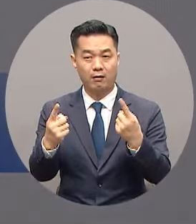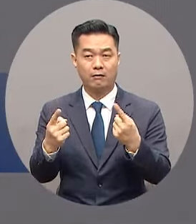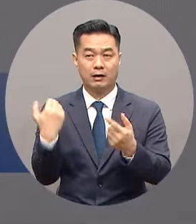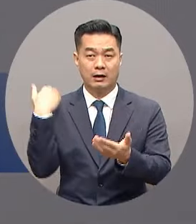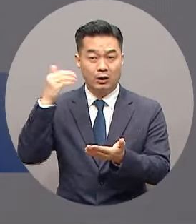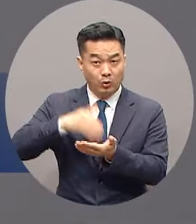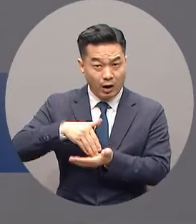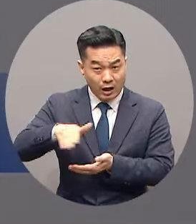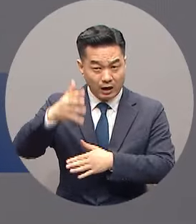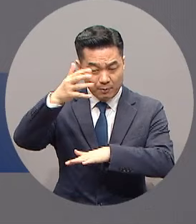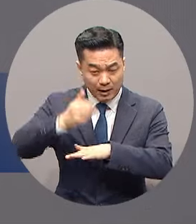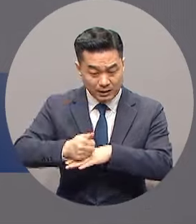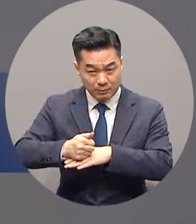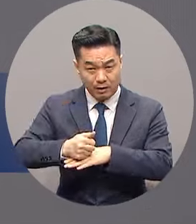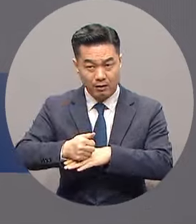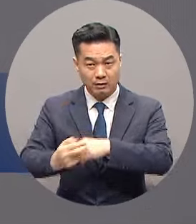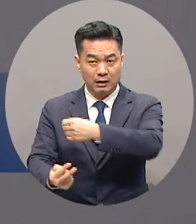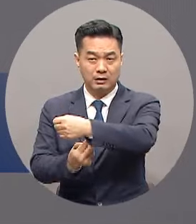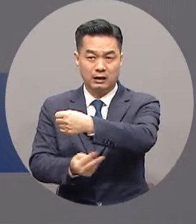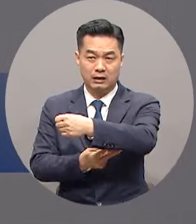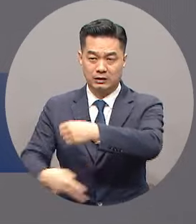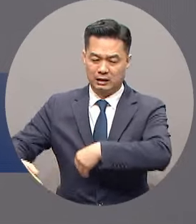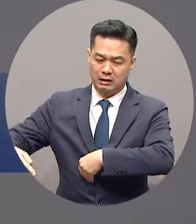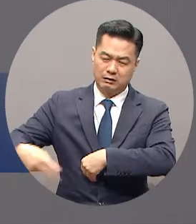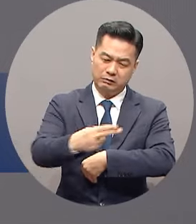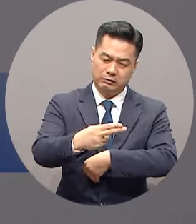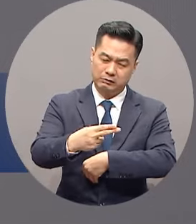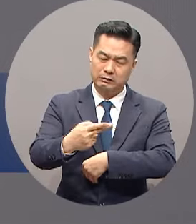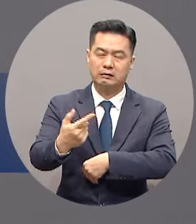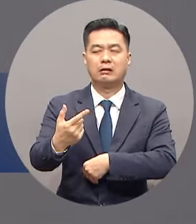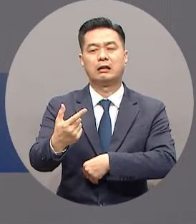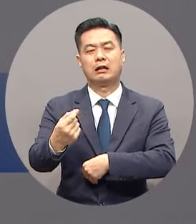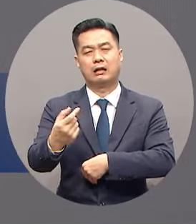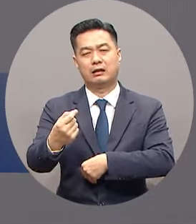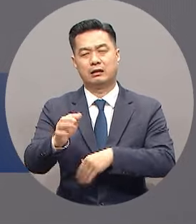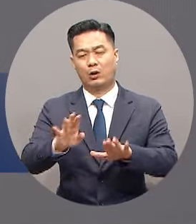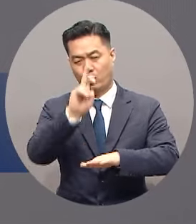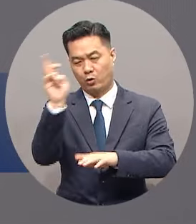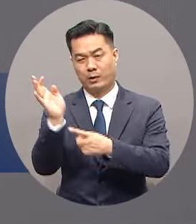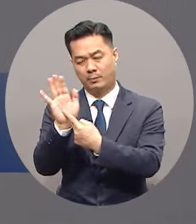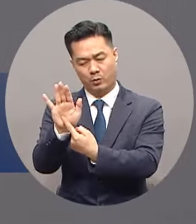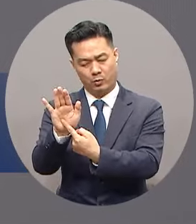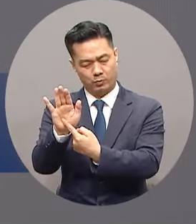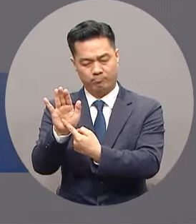건너는 것이라고 비판했습니다.